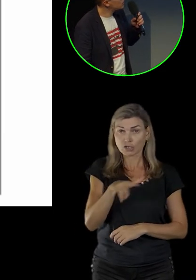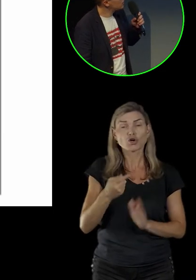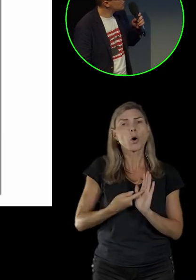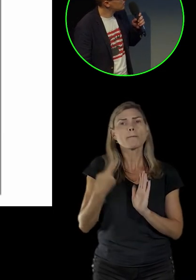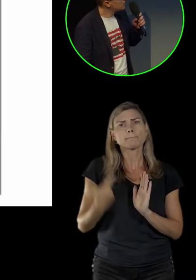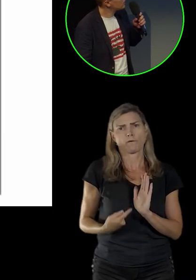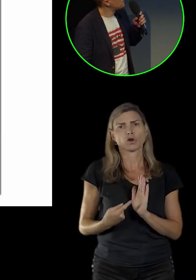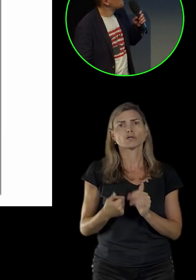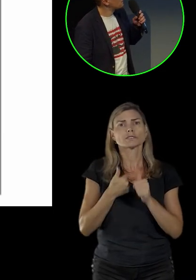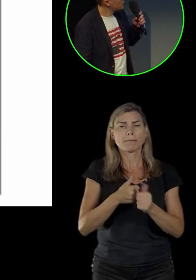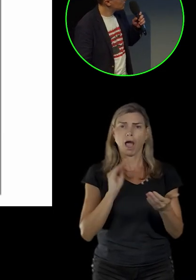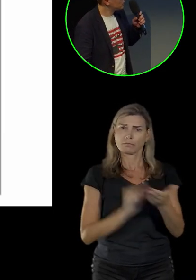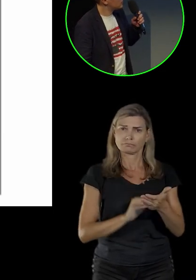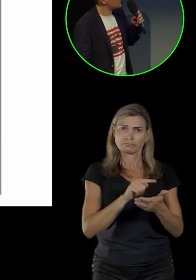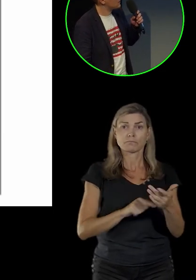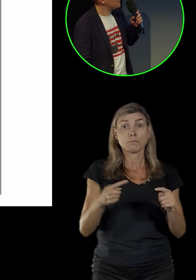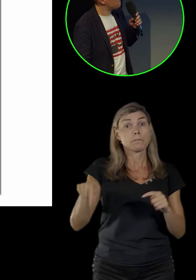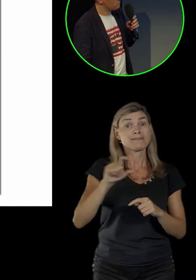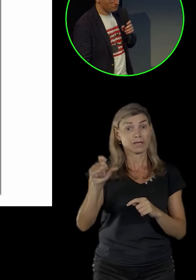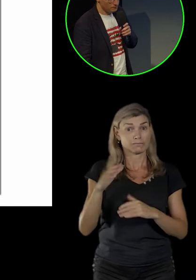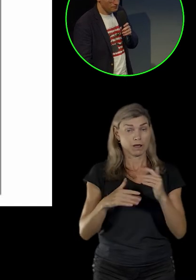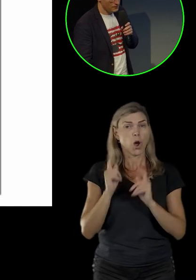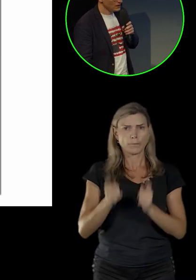charakter lokality. To jee napsané zde.